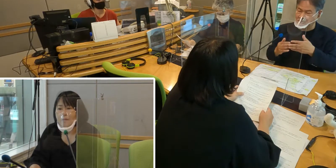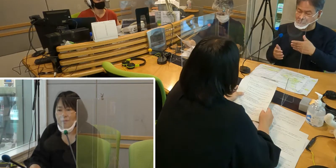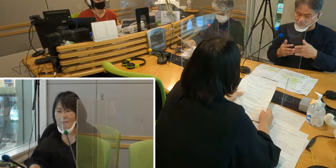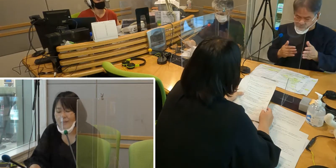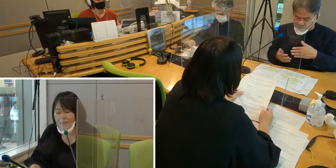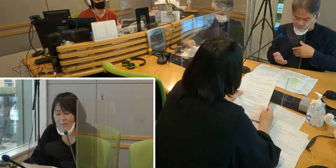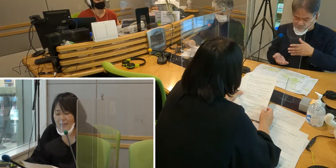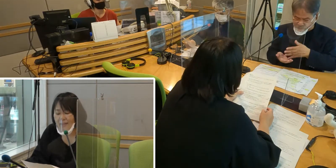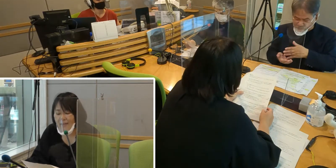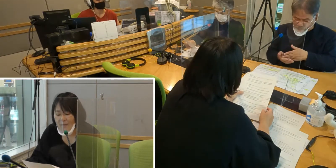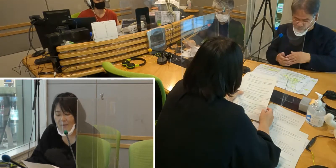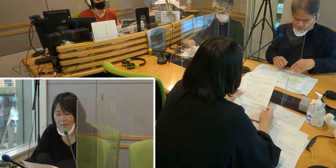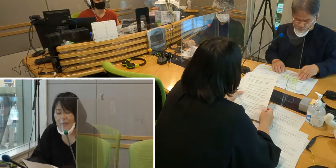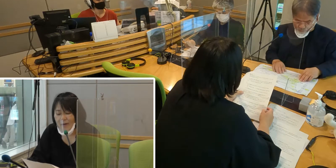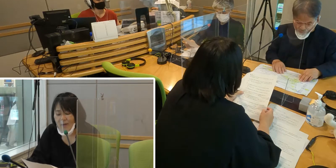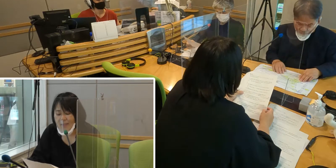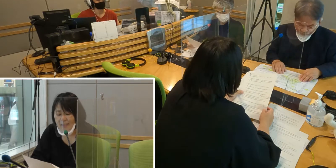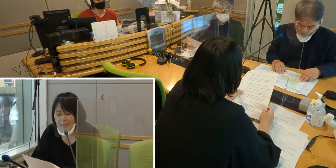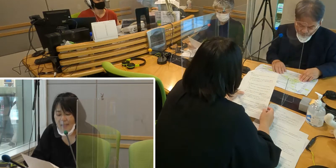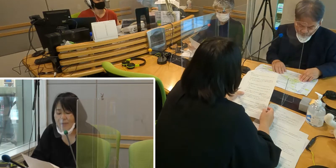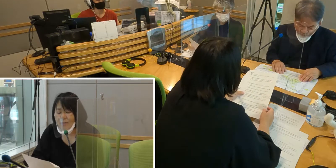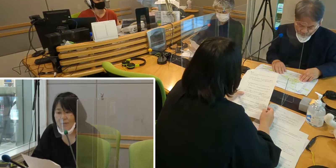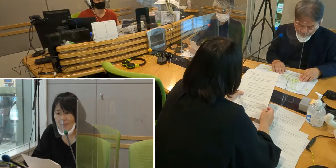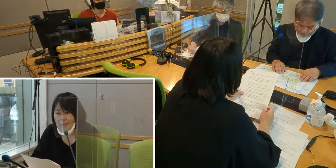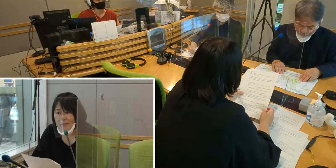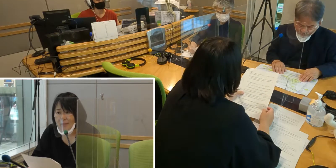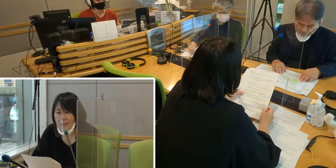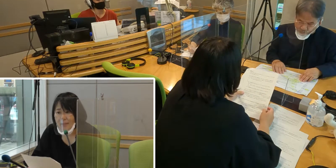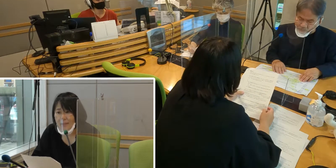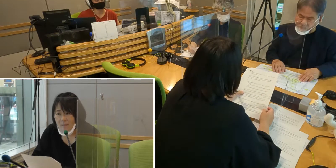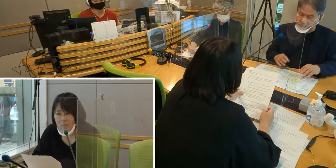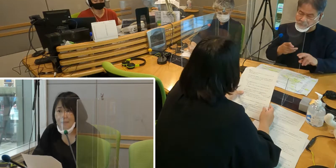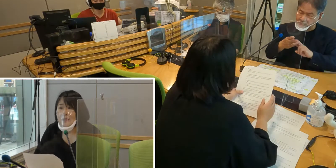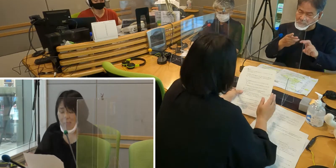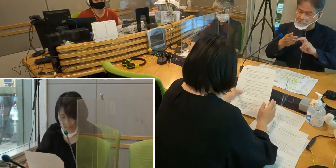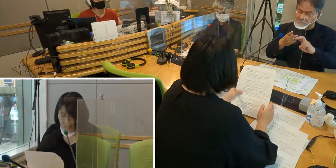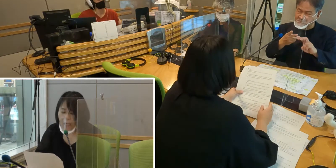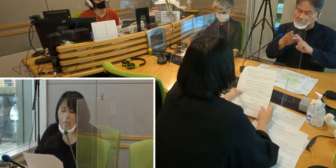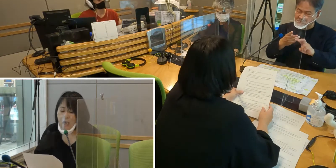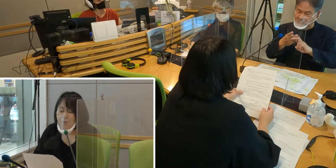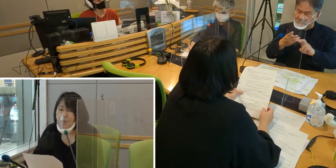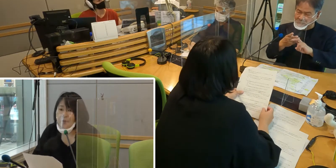私の経験をお話ししたいと思います。 （森尾）はい。